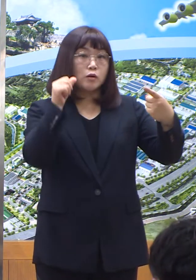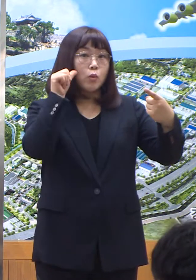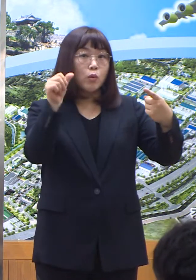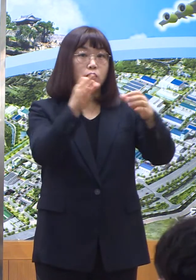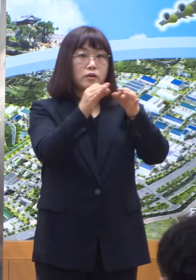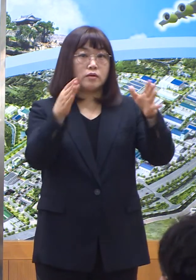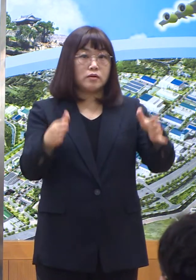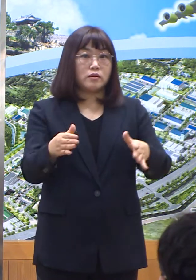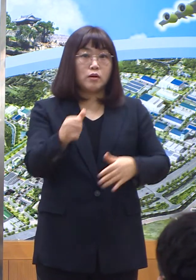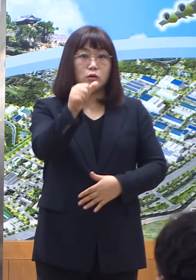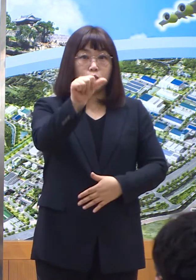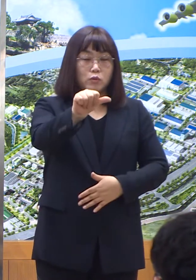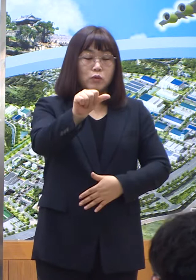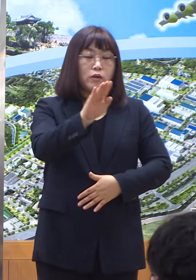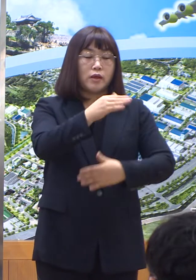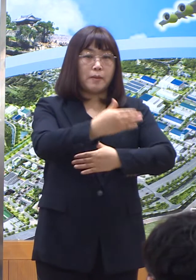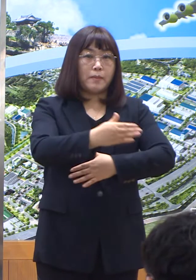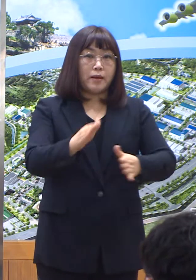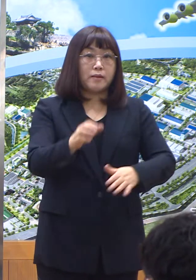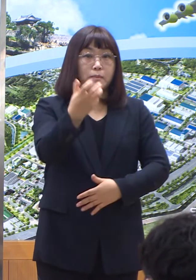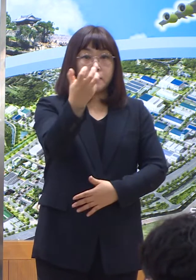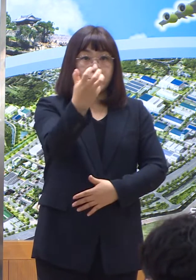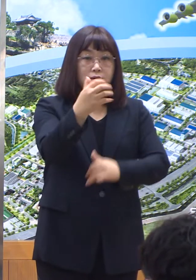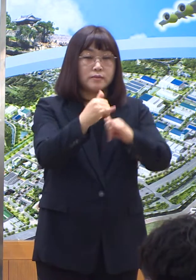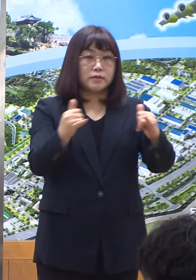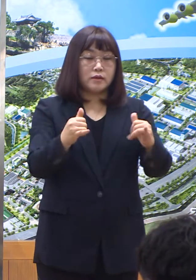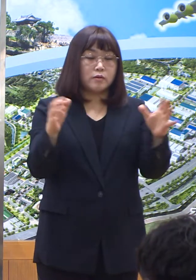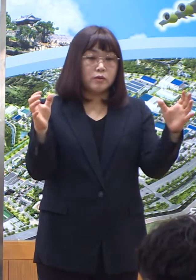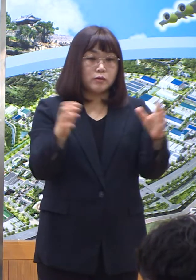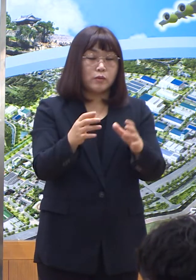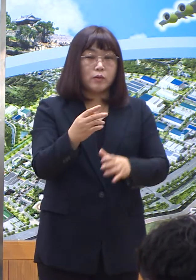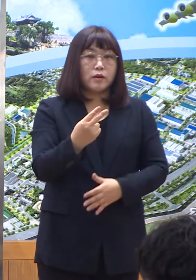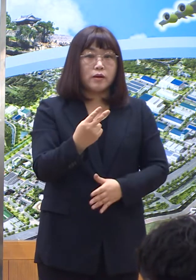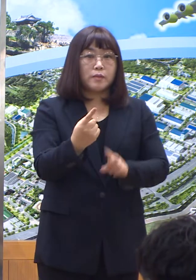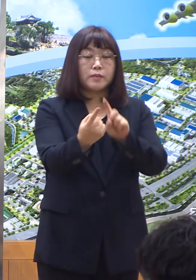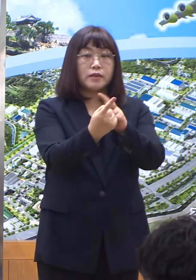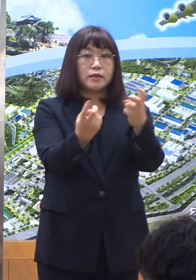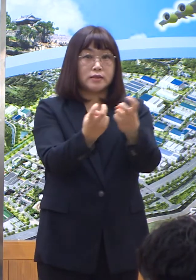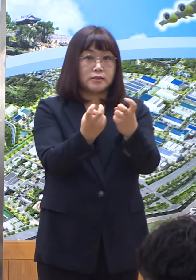6개 반 80명으로 종합대책상황실을 운영하고,